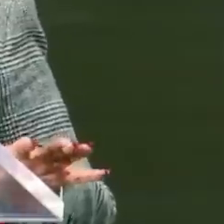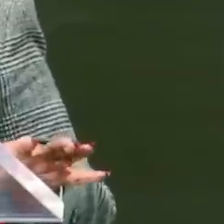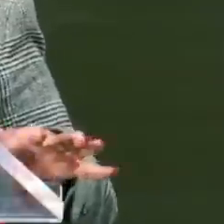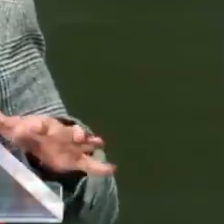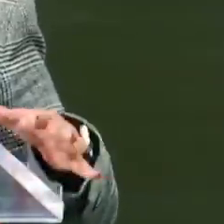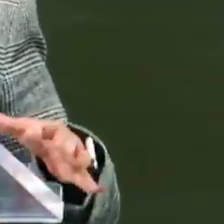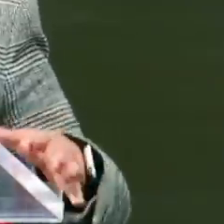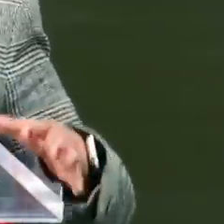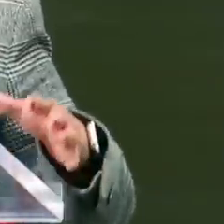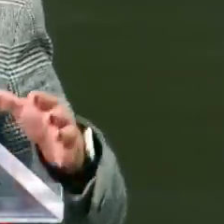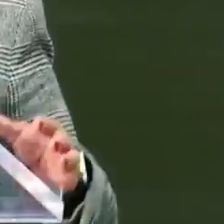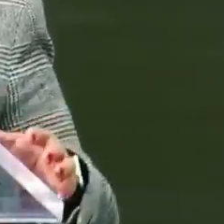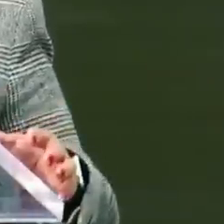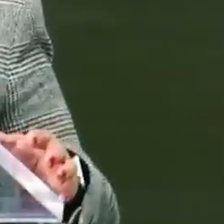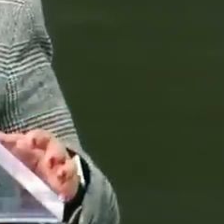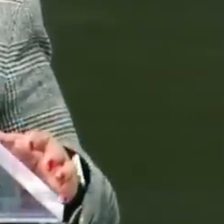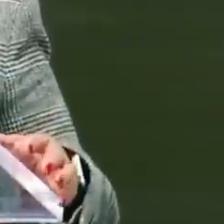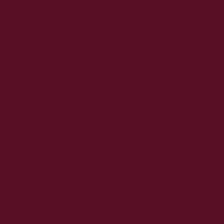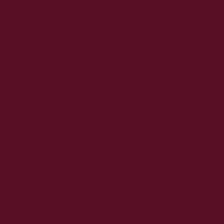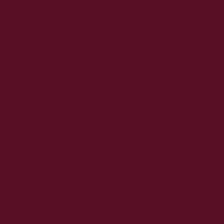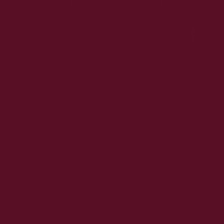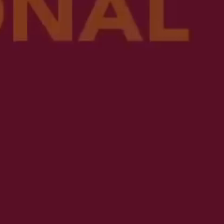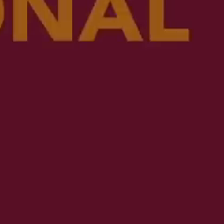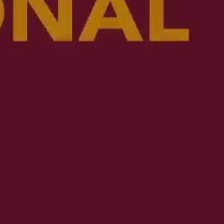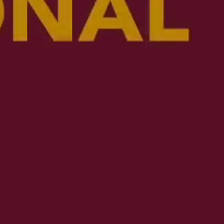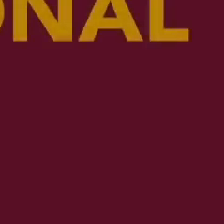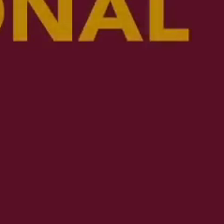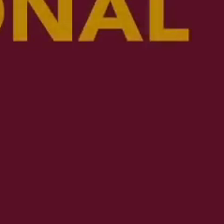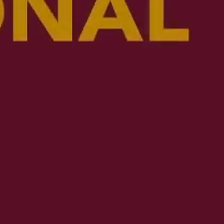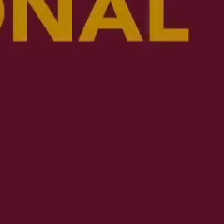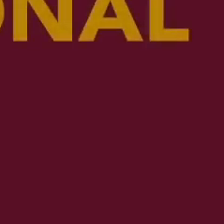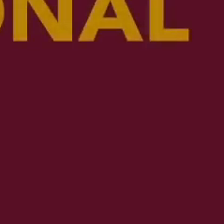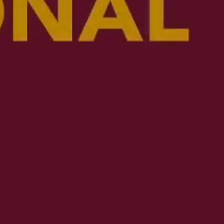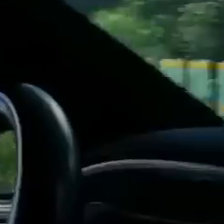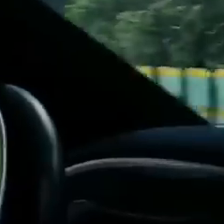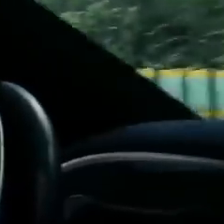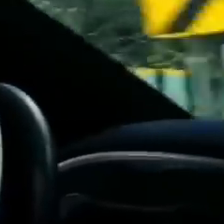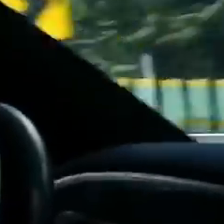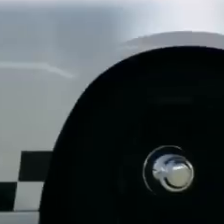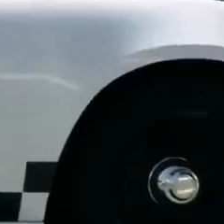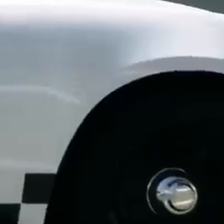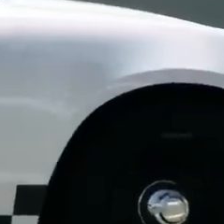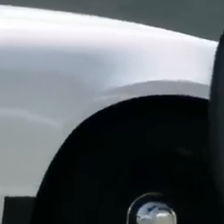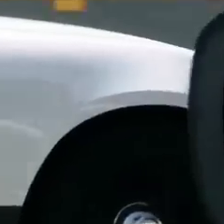construcción de paz consolidación de la guardia nacional reafirmamos nuestro compromiso con una